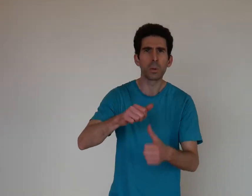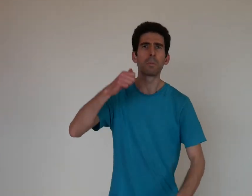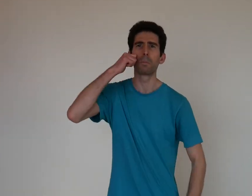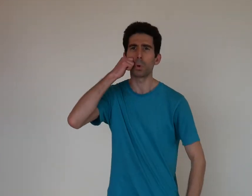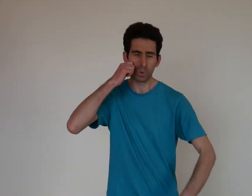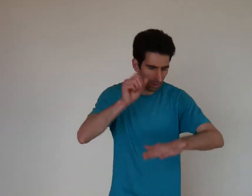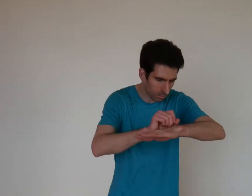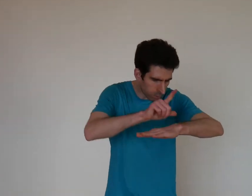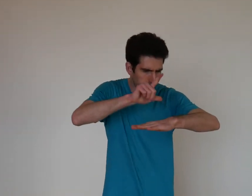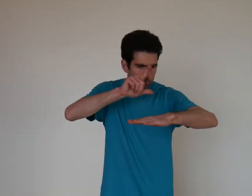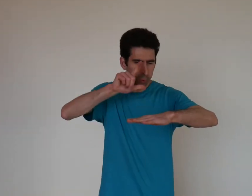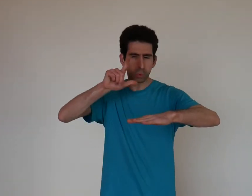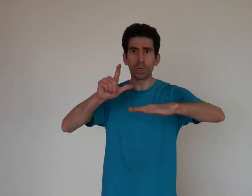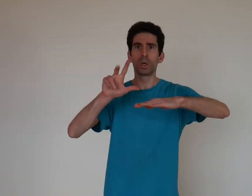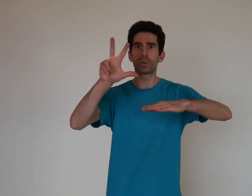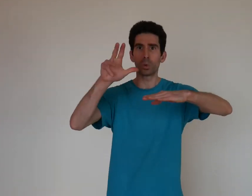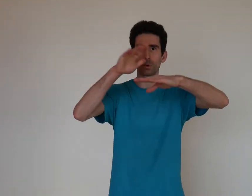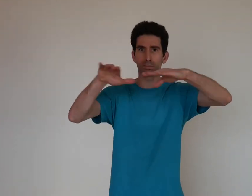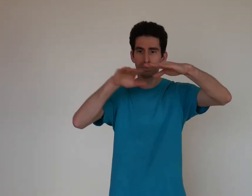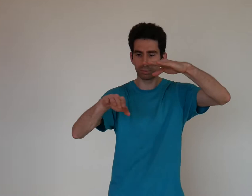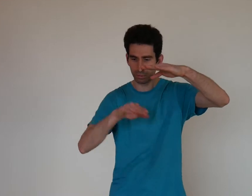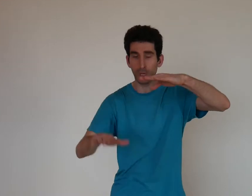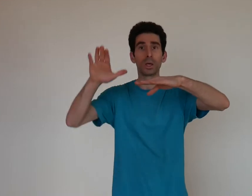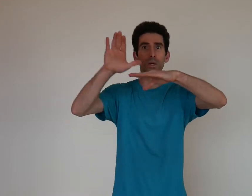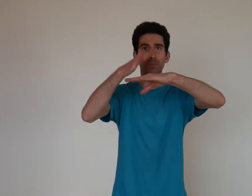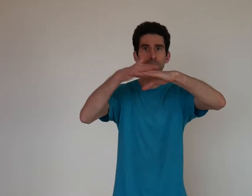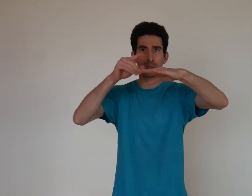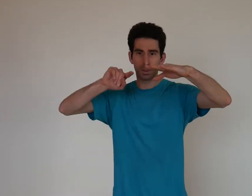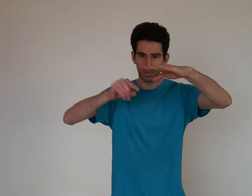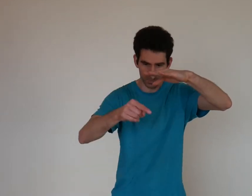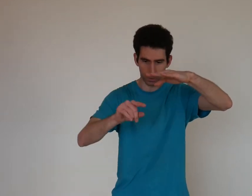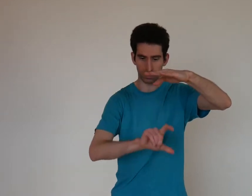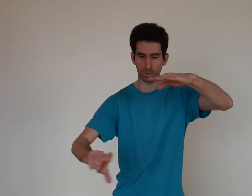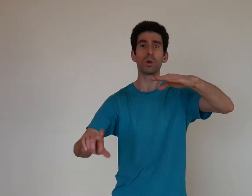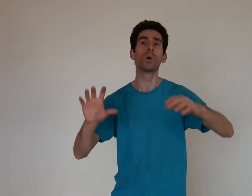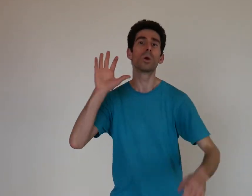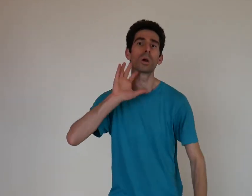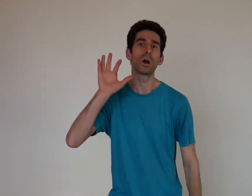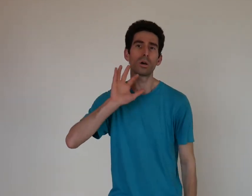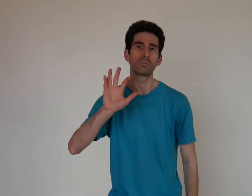la peau est constituée de trois couches. Une superficielle, une profonde et une couche de gras.